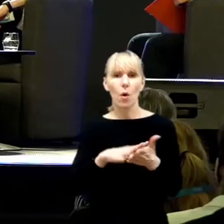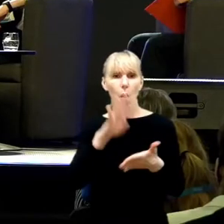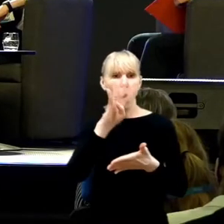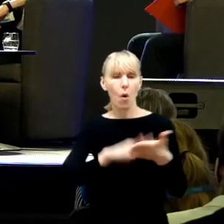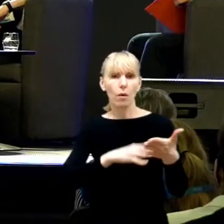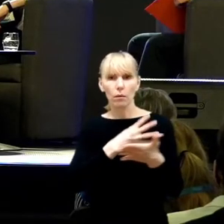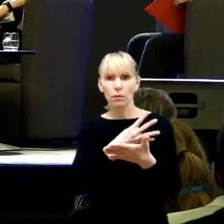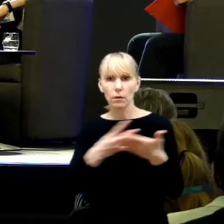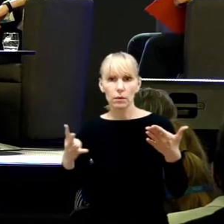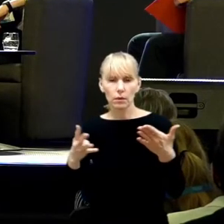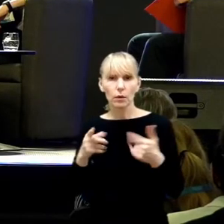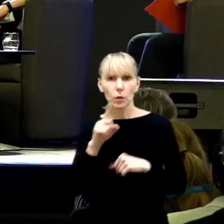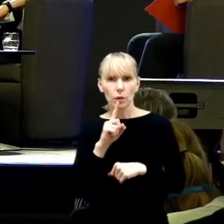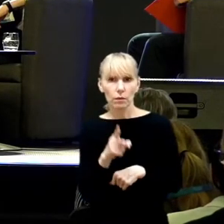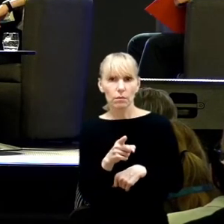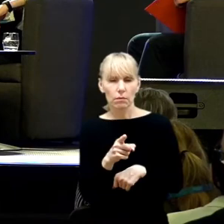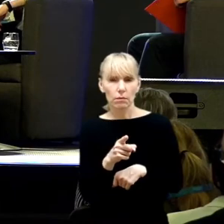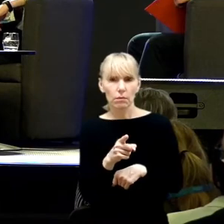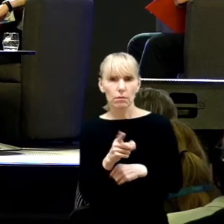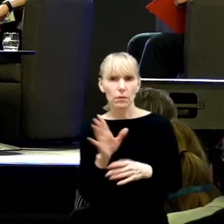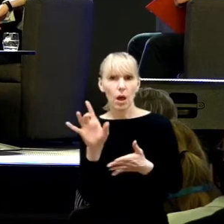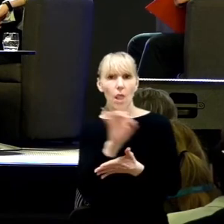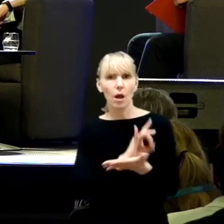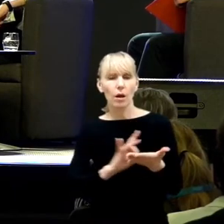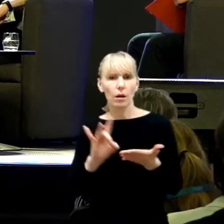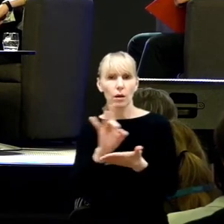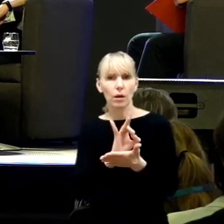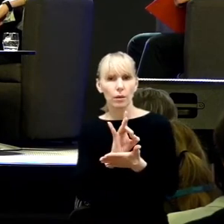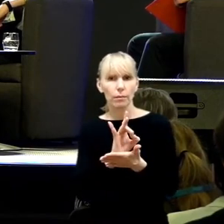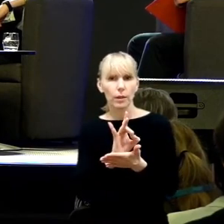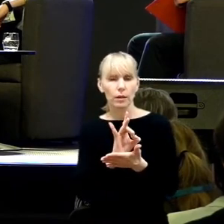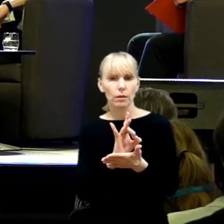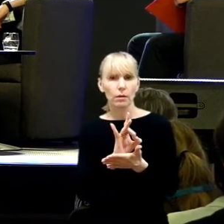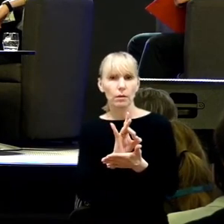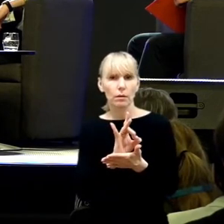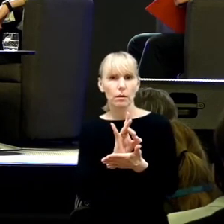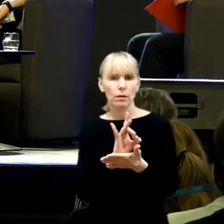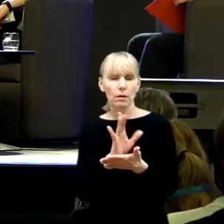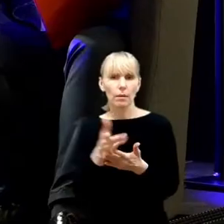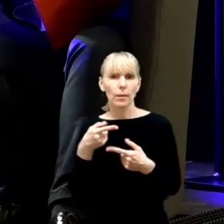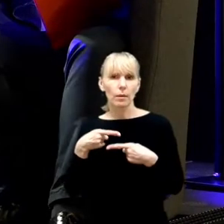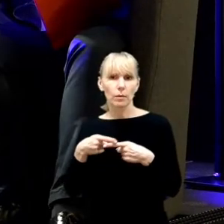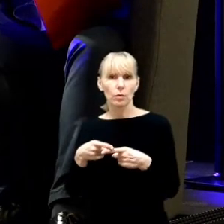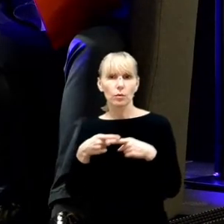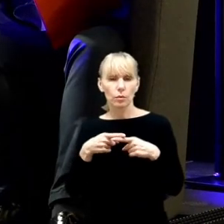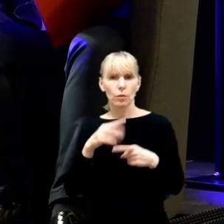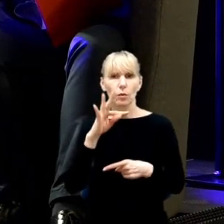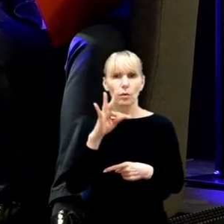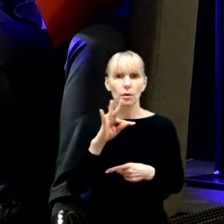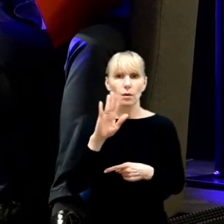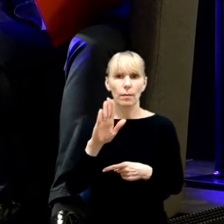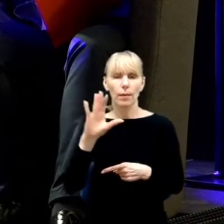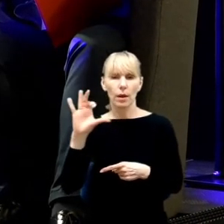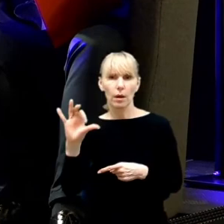to okazuje się, że gminy czy poprzez spółki, czy przez TBS oddają w ciągu dziesięciu lat tyle mieszkań,